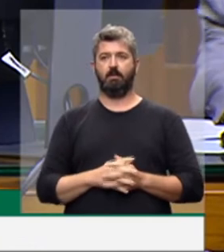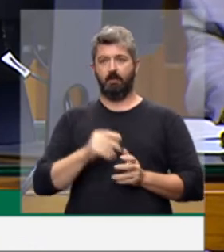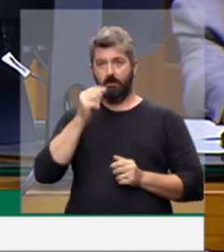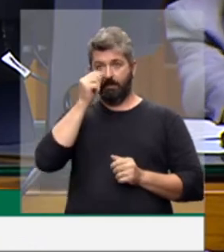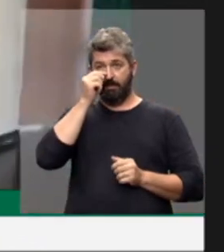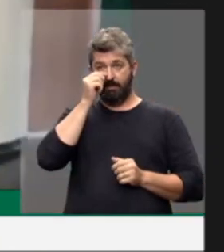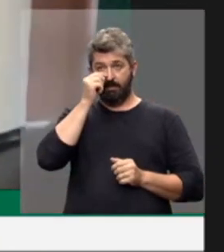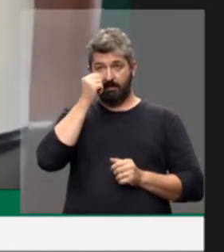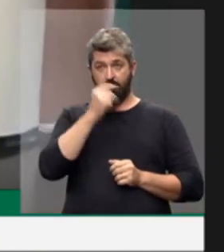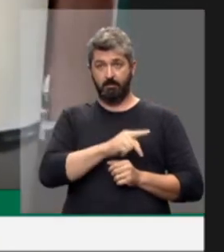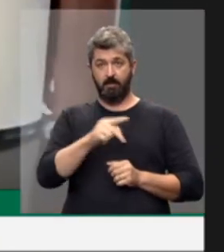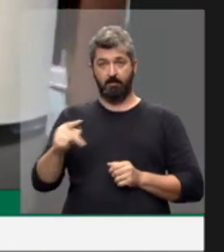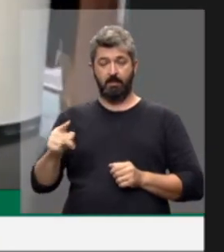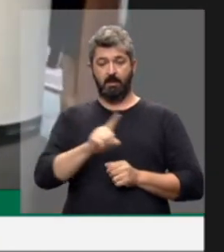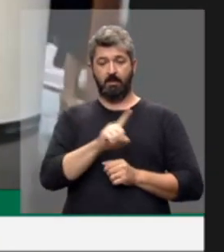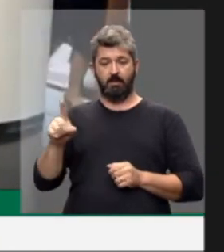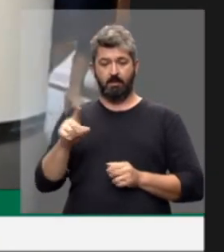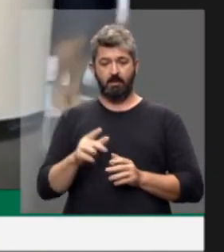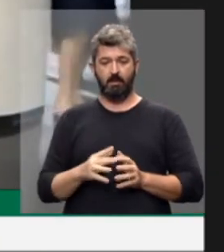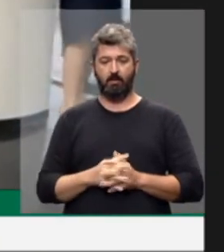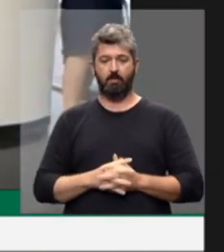[PRESIDENTE]: PL? -- [DEPUTADO]: NÃO A RETIRADA DE PAUTA. -- [PRESIDENTE]: PL NÃO.